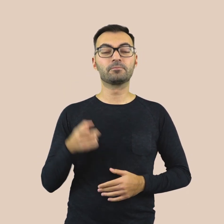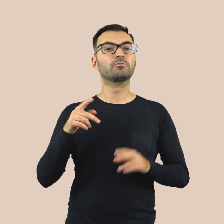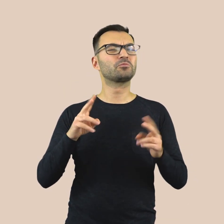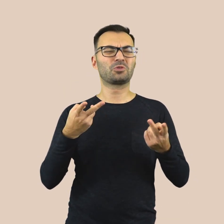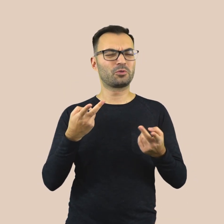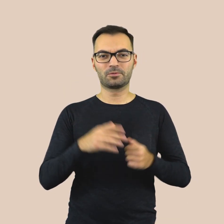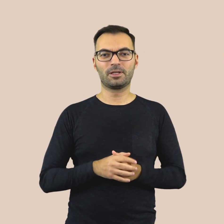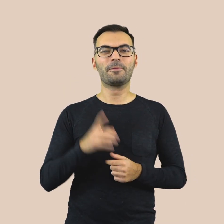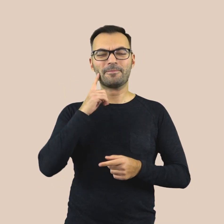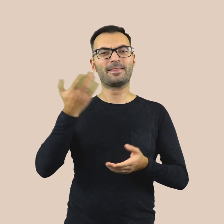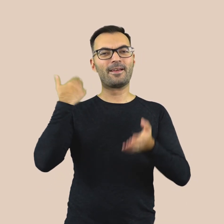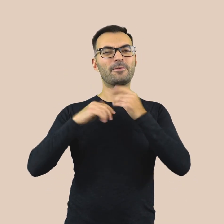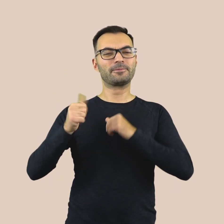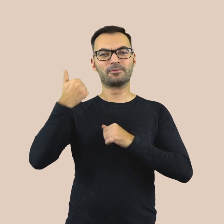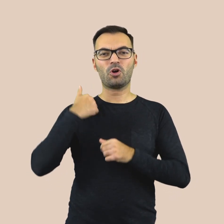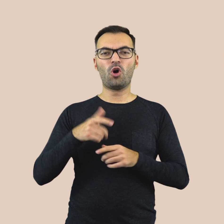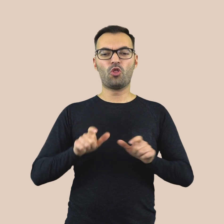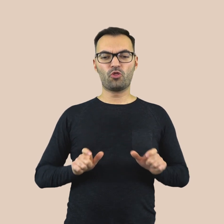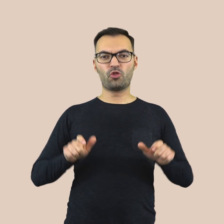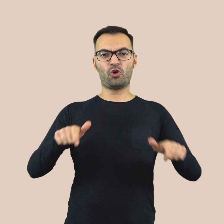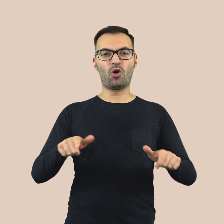Wywodzi się z tronów